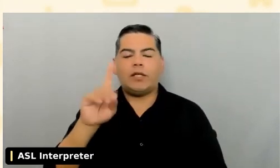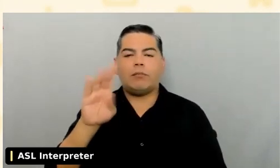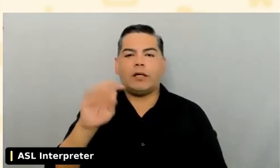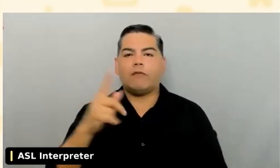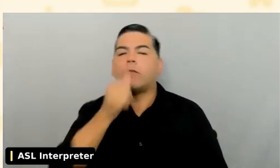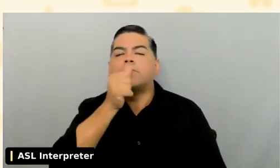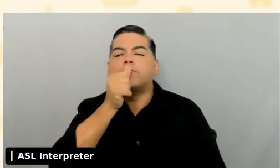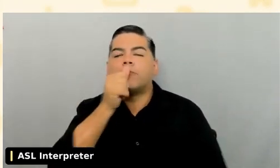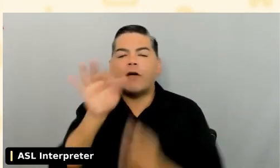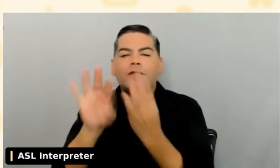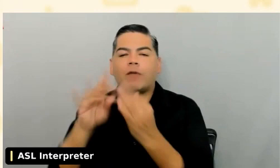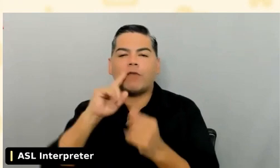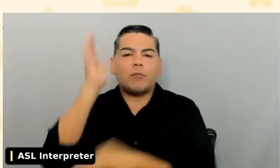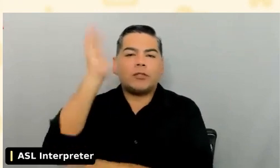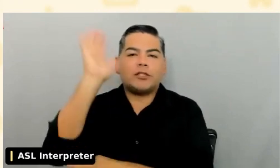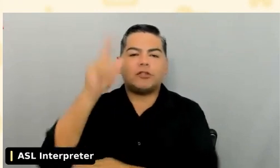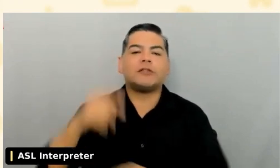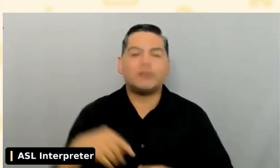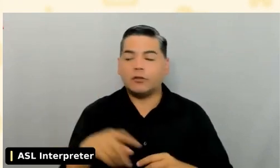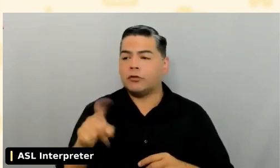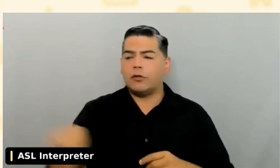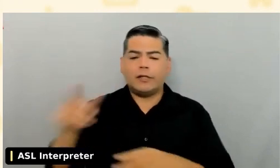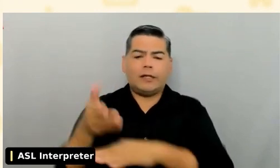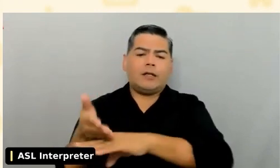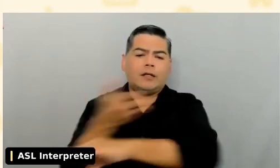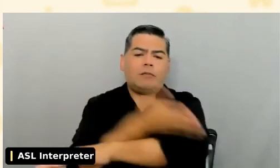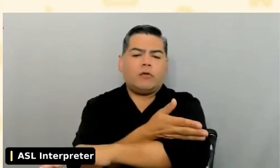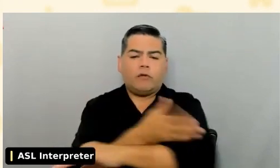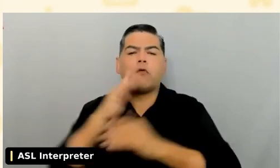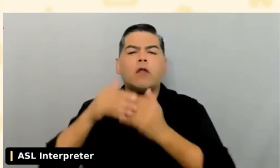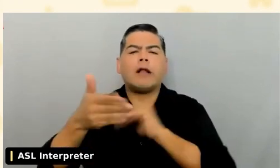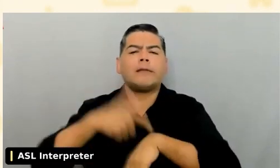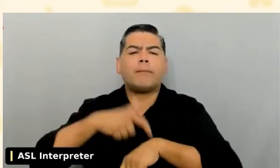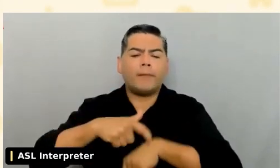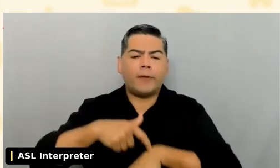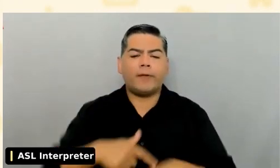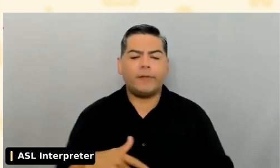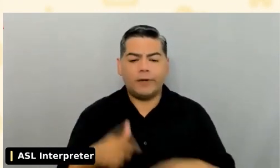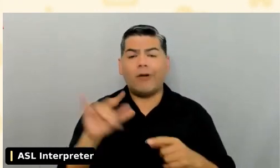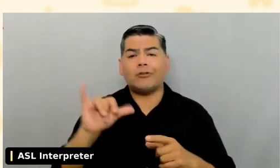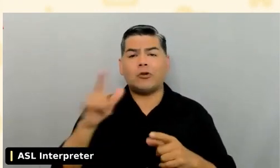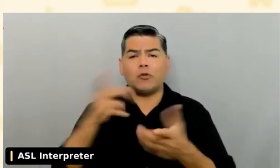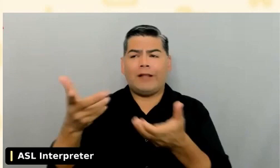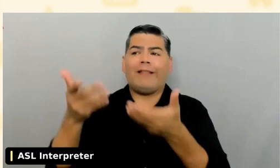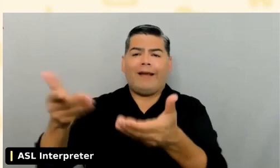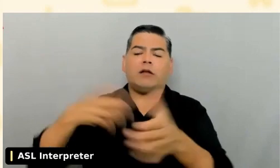para nuestros ponentes acerca de sus presentaciones para que puedan mejorarlas para la próxima vez. Y mientras están allí, también pueden participar para ganar una camiseta.